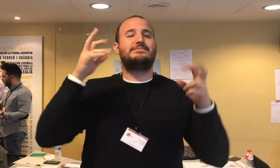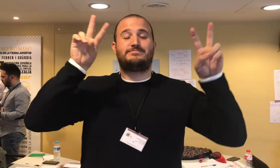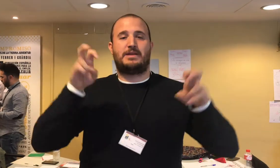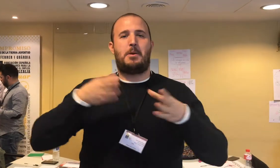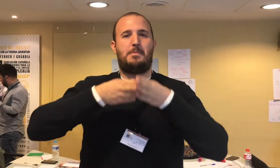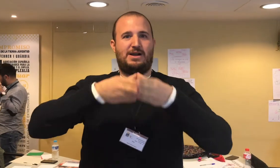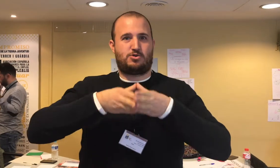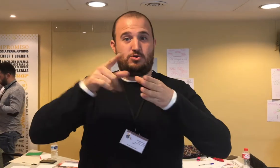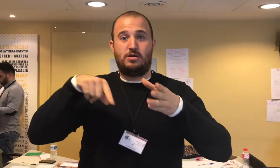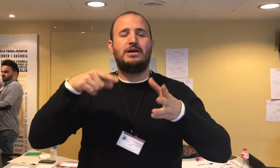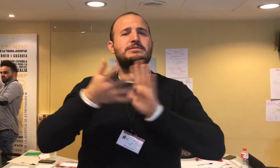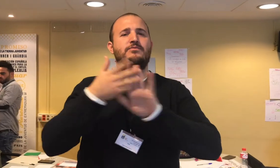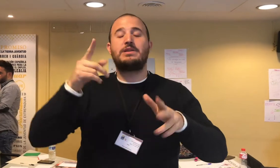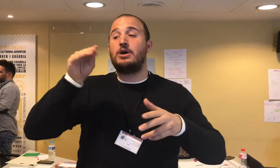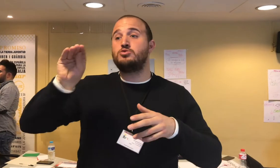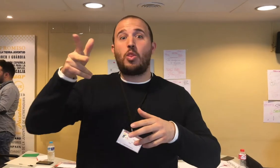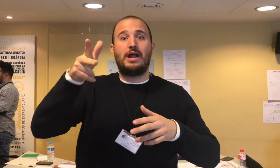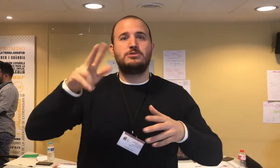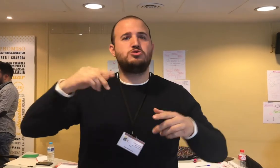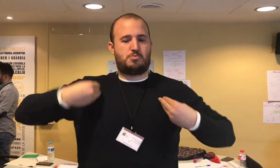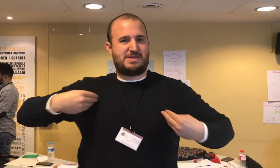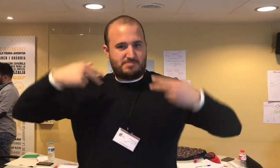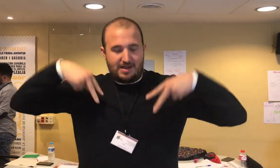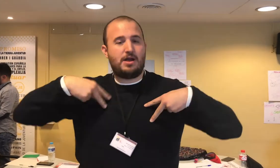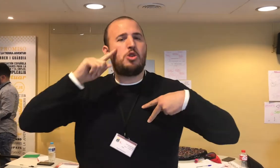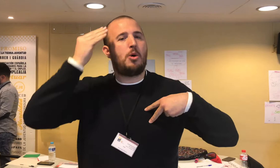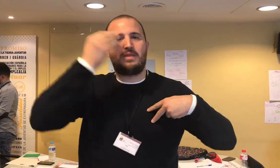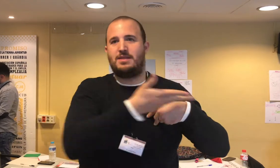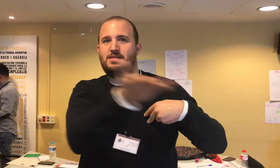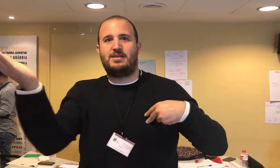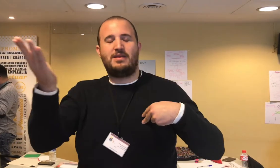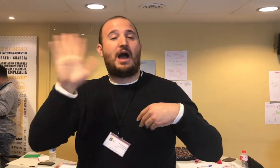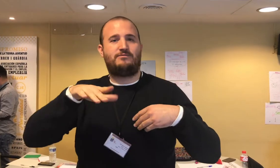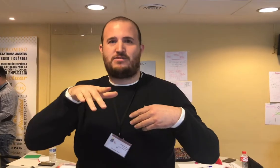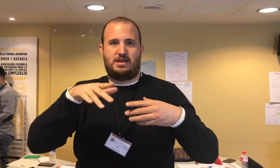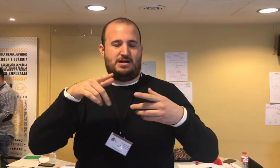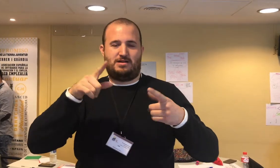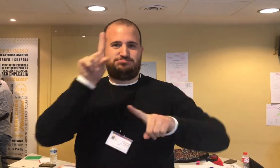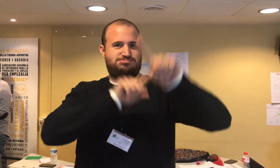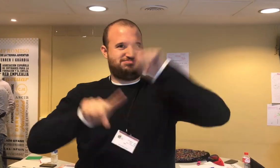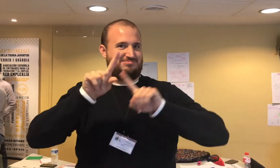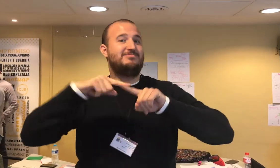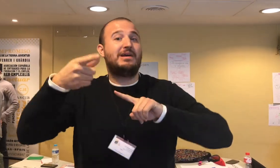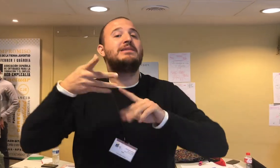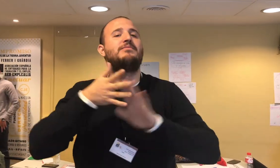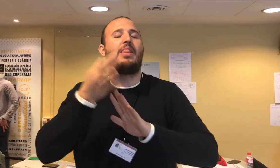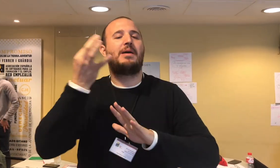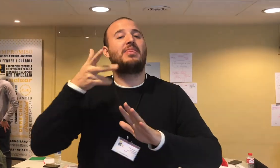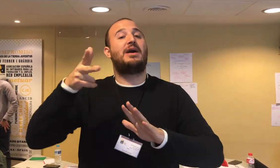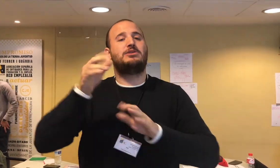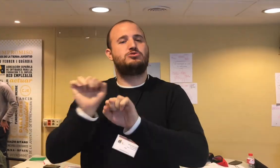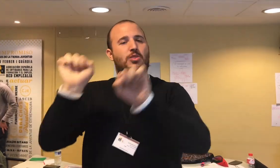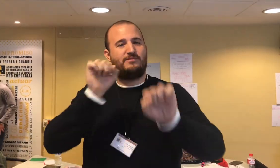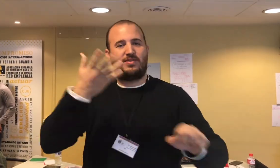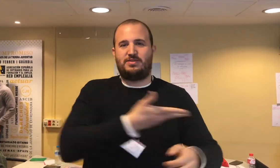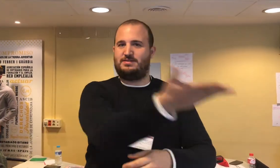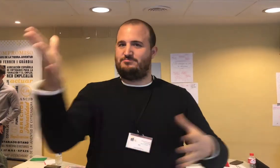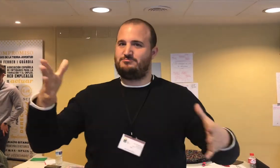La práctica del "barco" me ha impactado, no somos conscientes de los derechos de otros colectivos. Hemos visto la complejidad de ello y la necesidad de defender los derechos de otros.